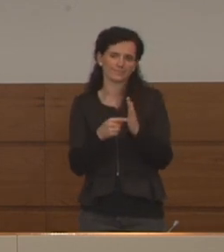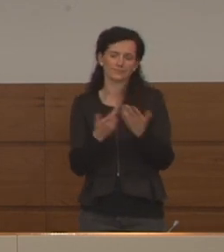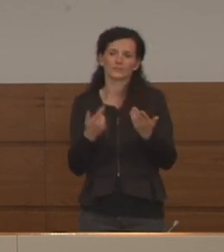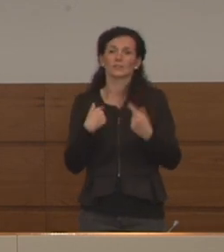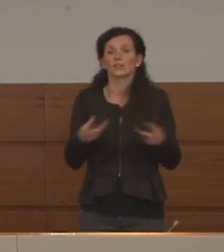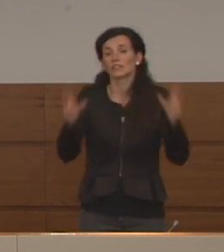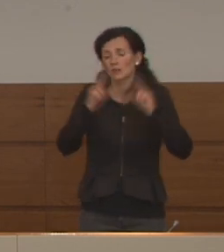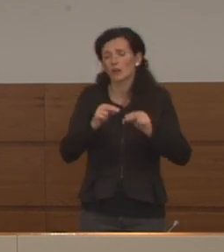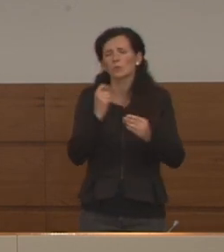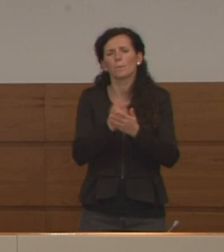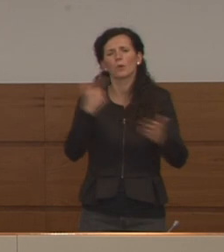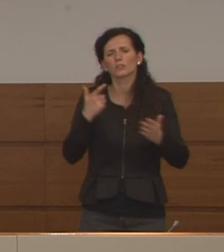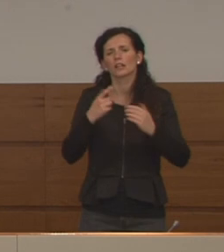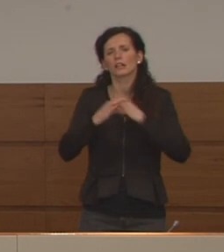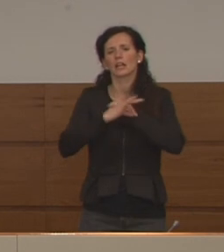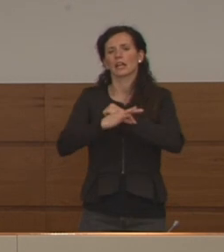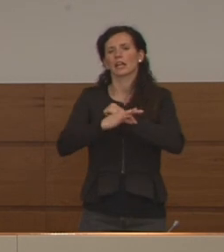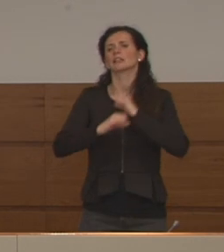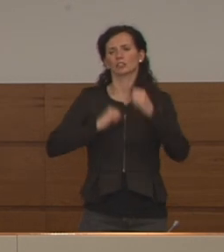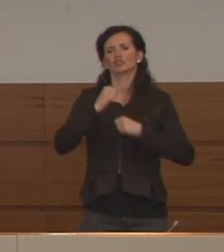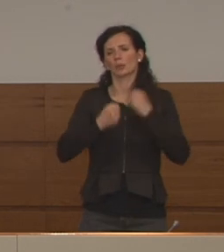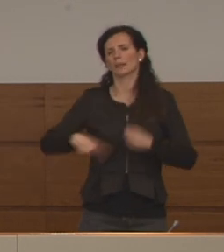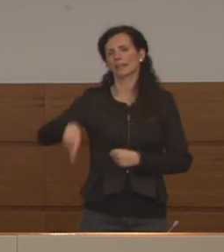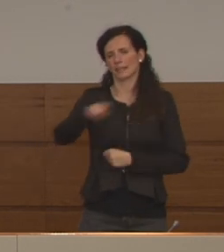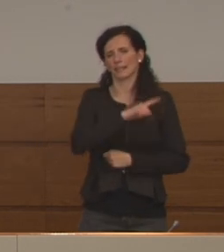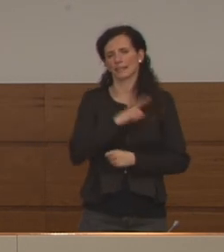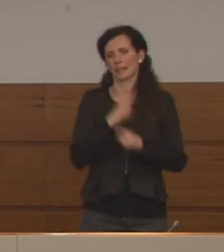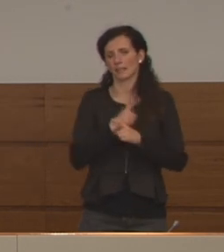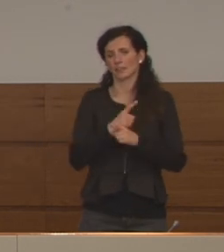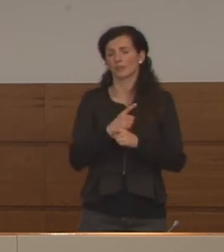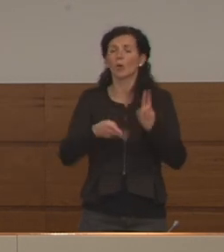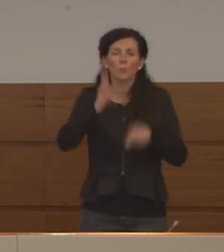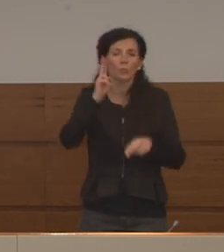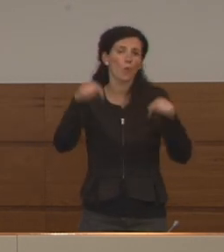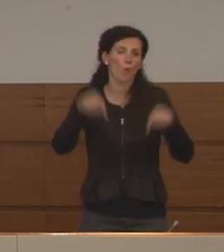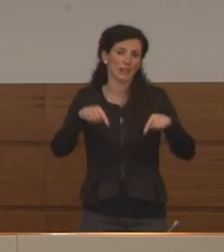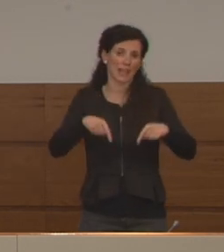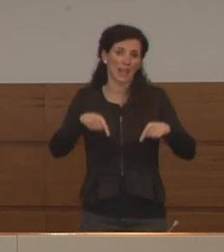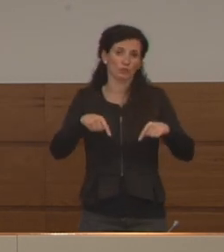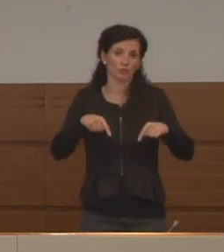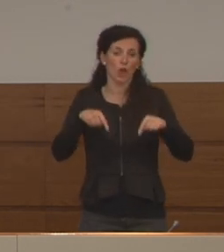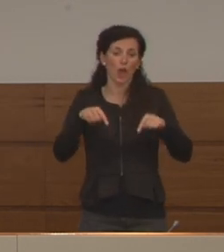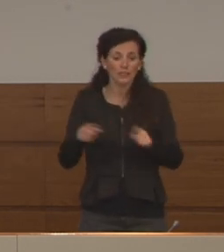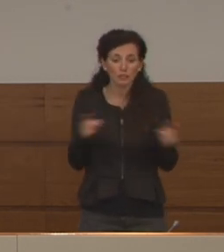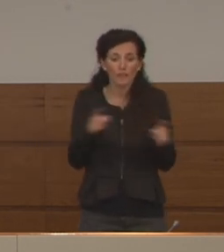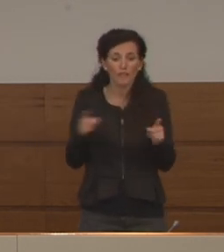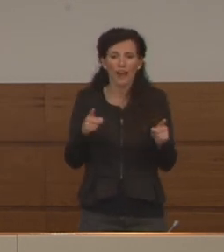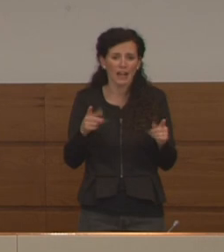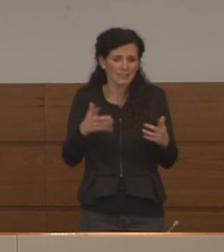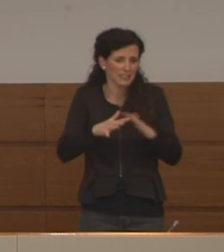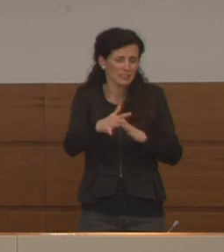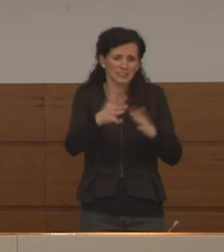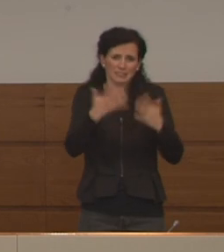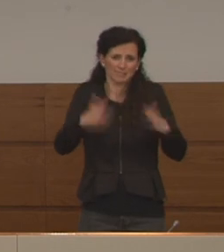di disciplina va richiesta. Soprattutto adesso. Ma adesso che siamo alla fase cruciale.